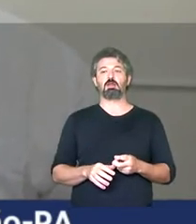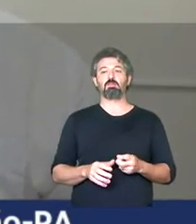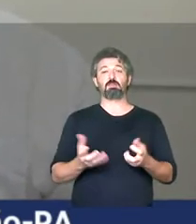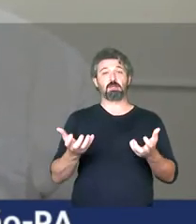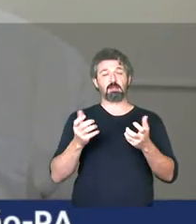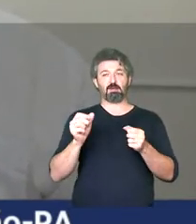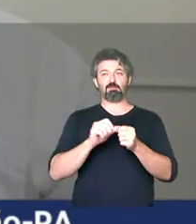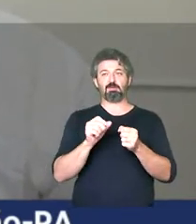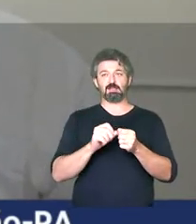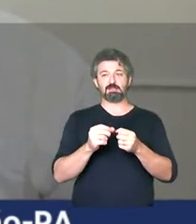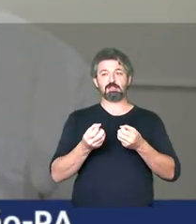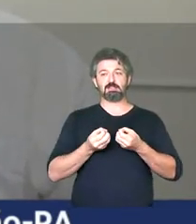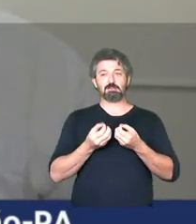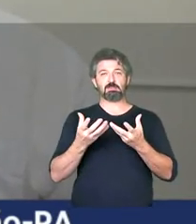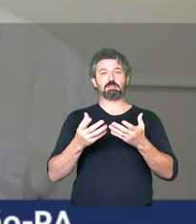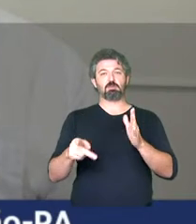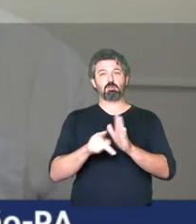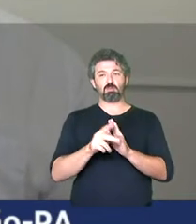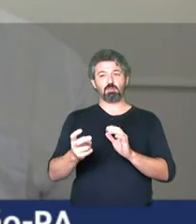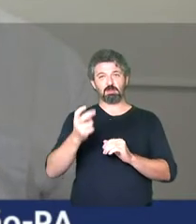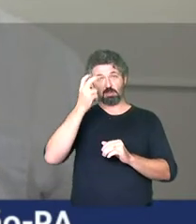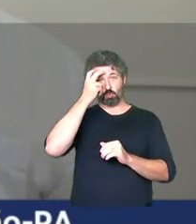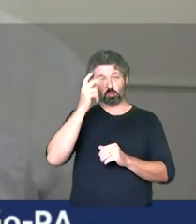SEREM EVIDENCI ADAS PELA POLÍTICA NACIONAL QUE DESEJA IMPLEMENTAR EXPRESSÕES DA